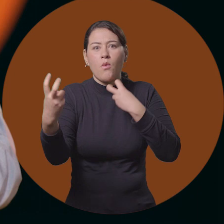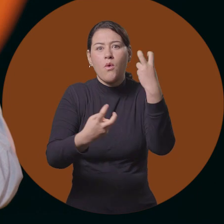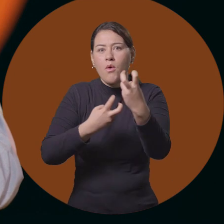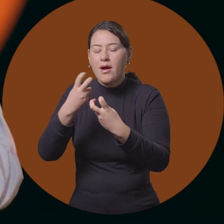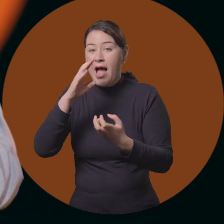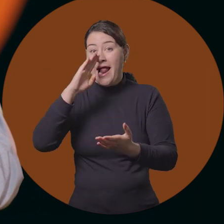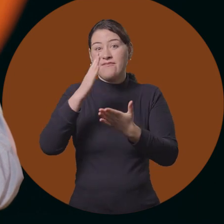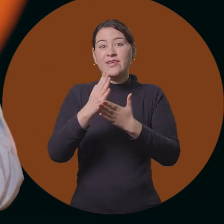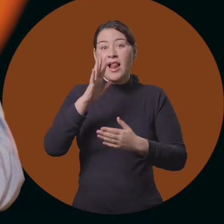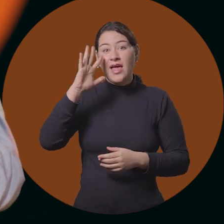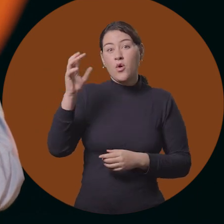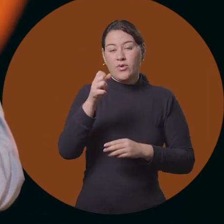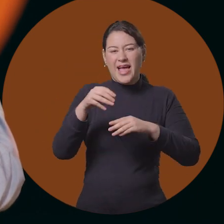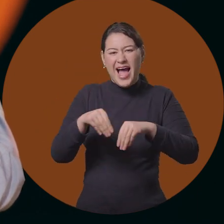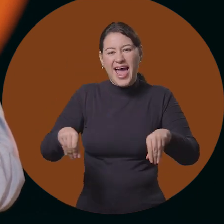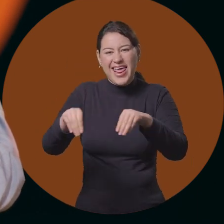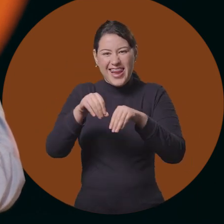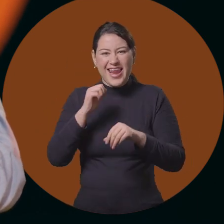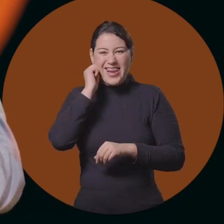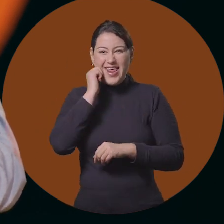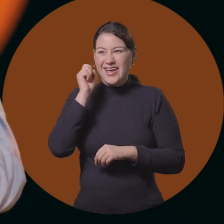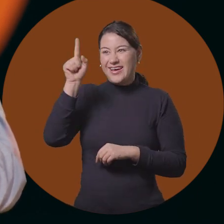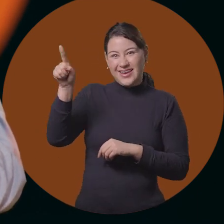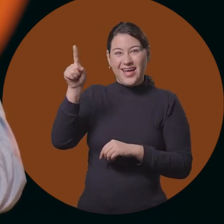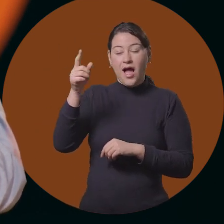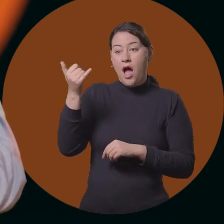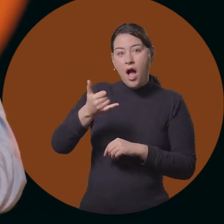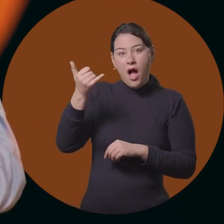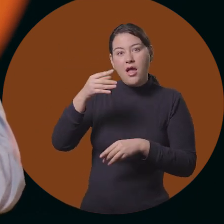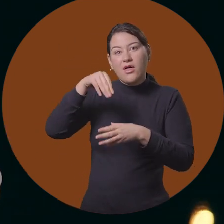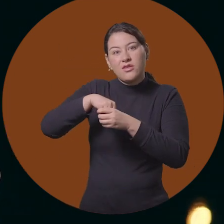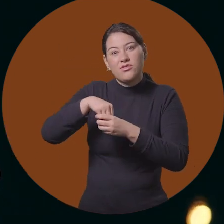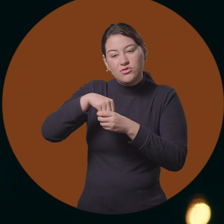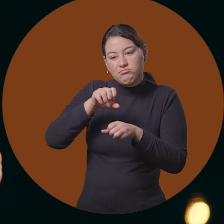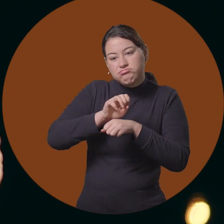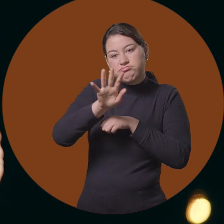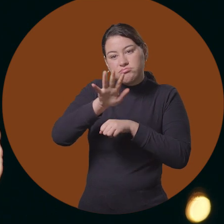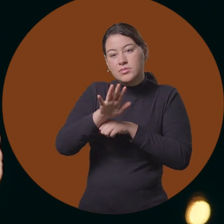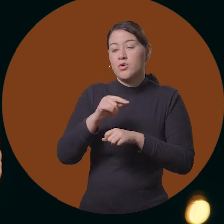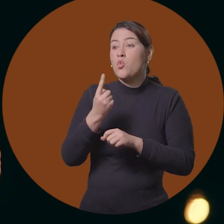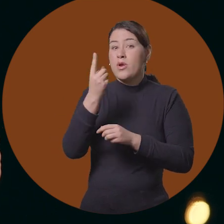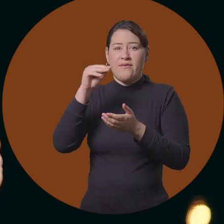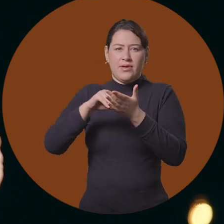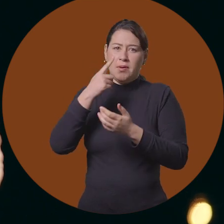Al final conseguimos que las arenas negras en la Coronilla tenían material radioactivo, entonces conseguí que mi padre, una vez que tenía que ir a Brasil,